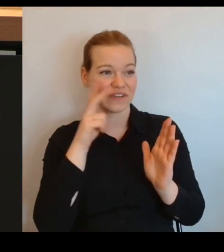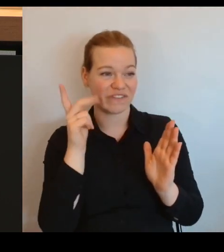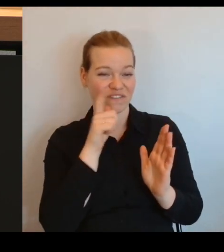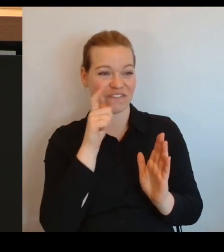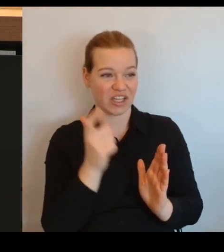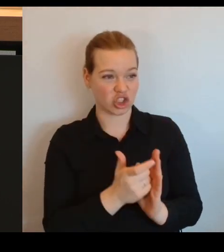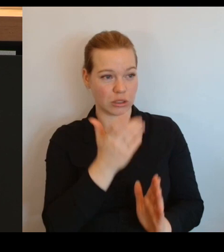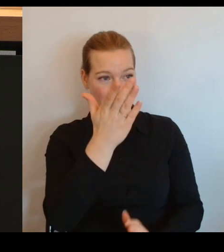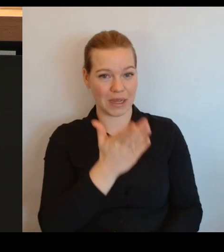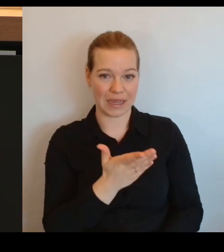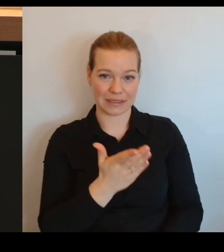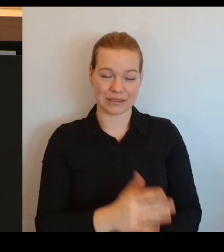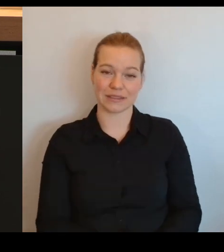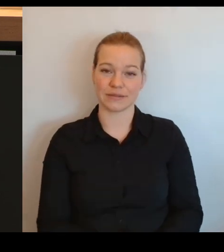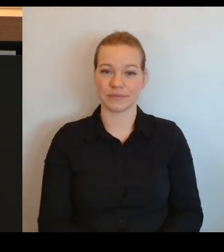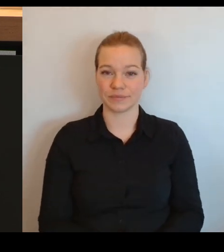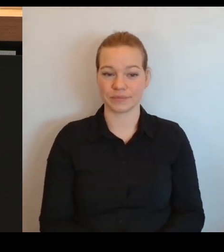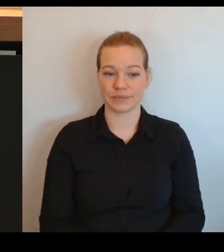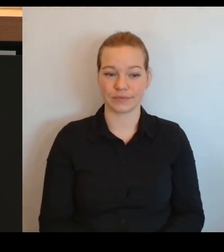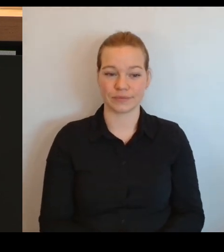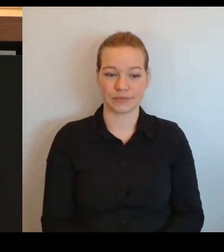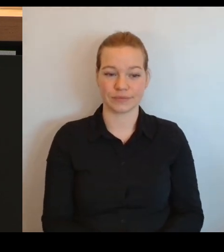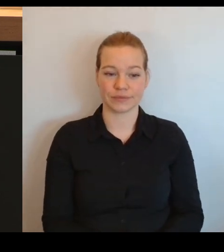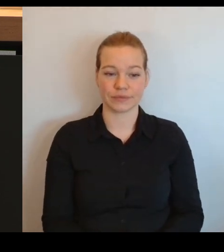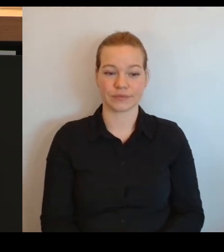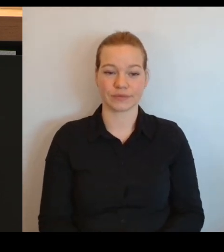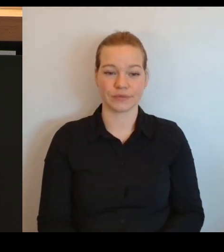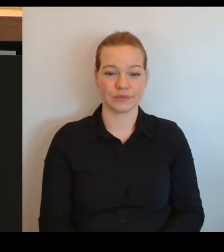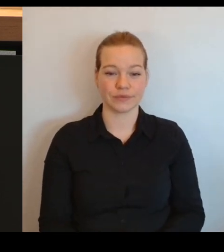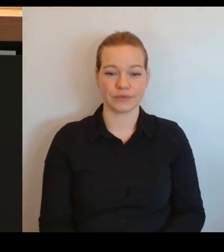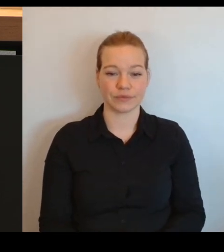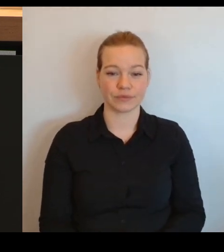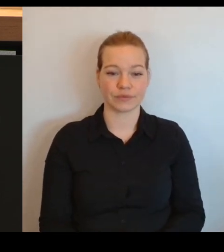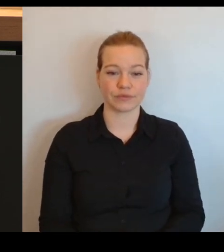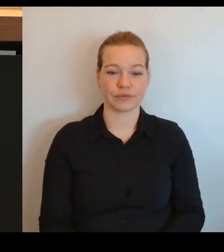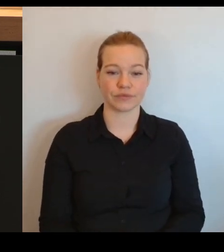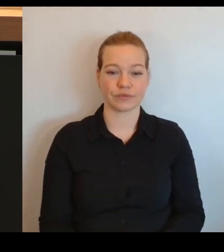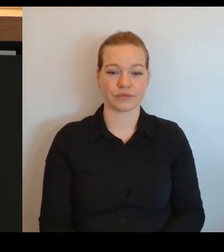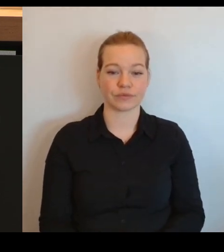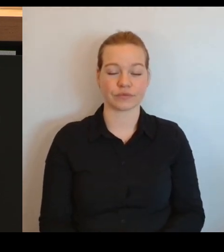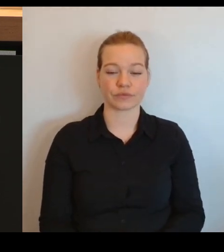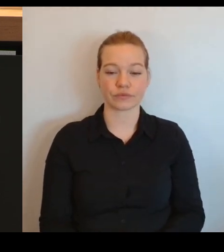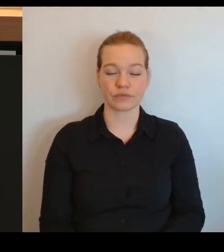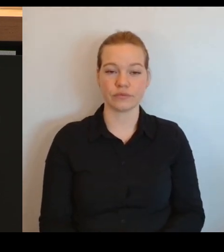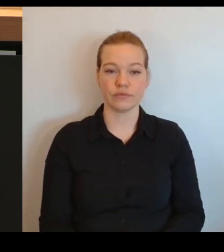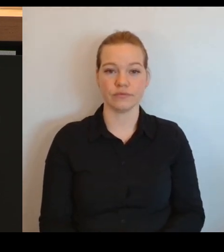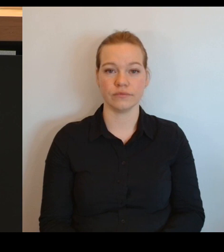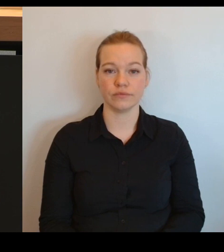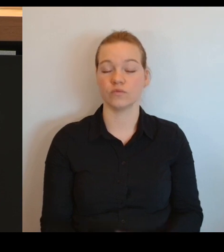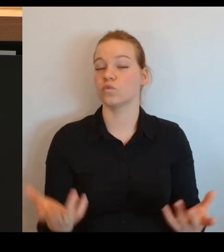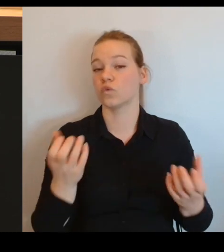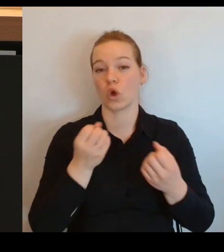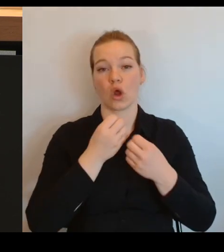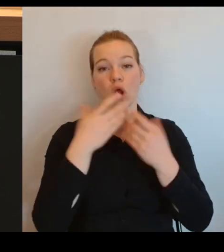Und natürlich können Sie sich jetzt hinstellen und sagen Ja, die BVG ist doch zuständig. Aber ganz so einfach ist es dann nicht, meine Damen und Herren.